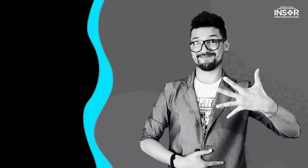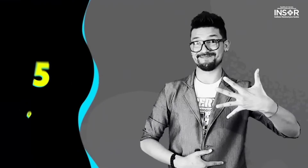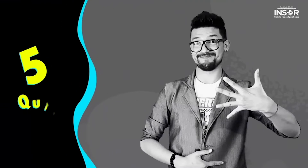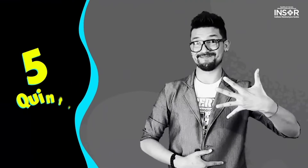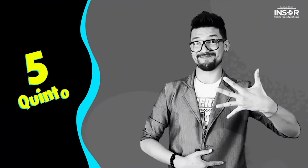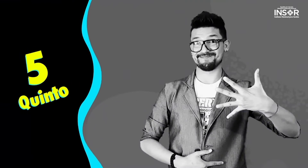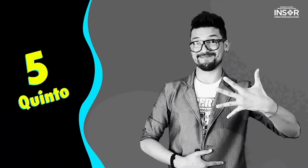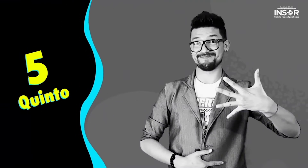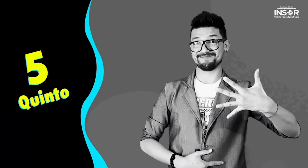Quinto: